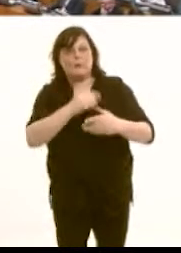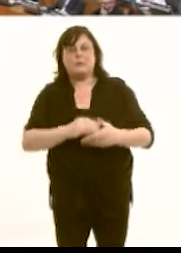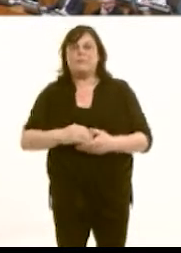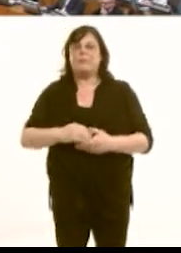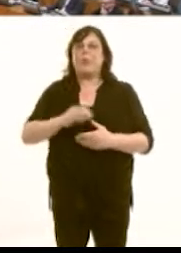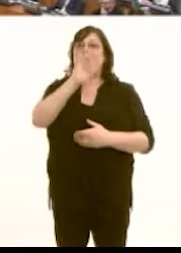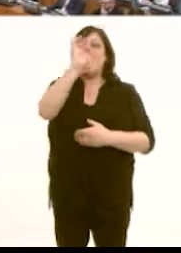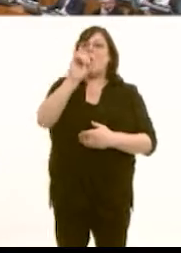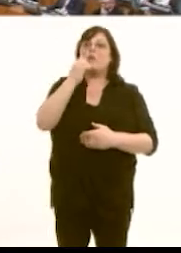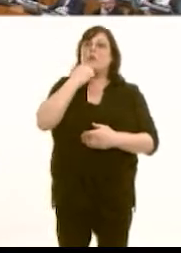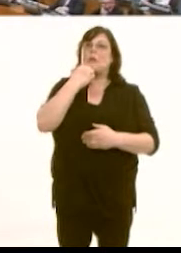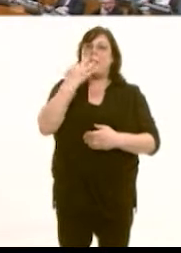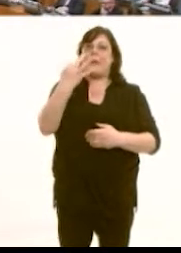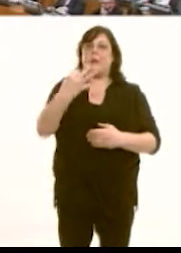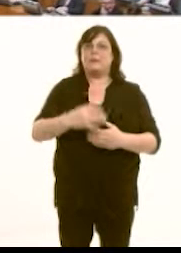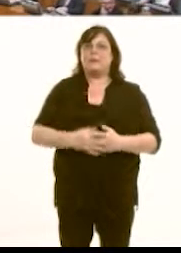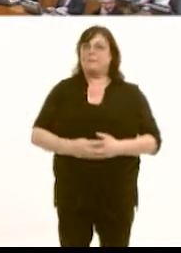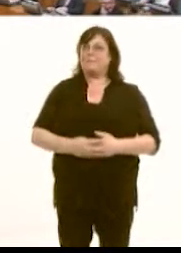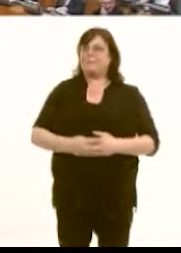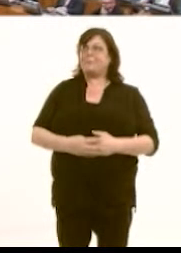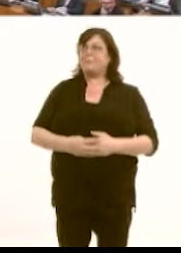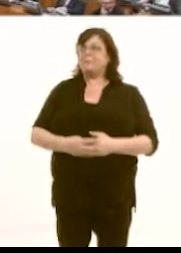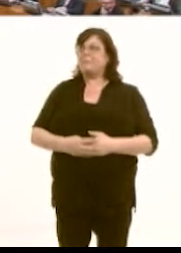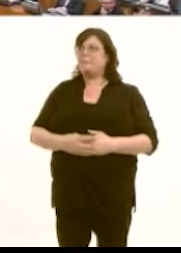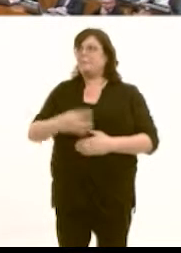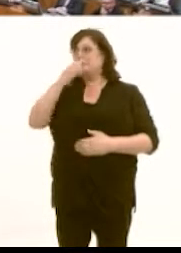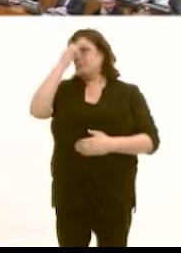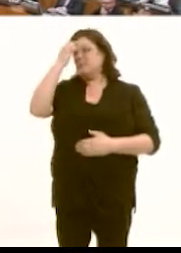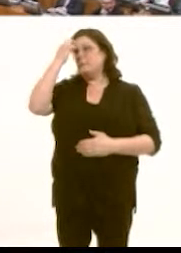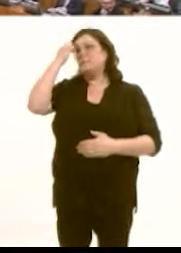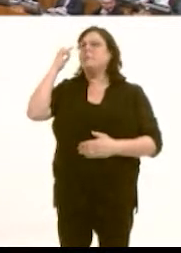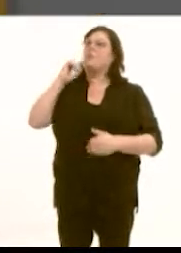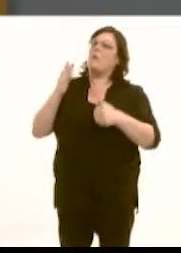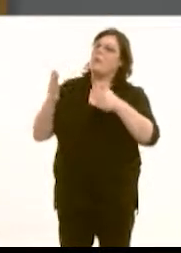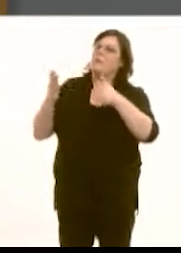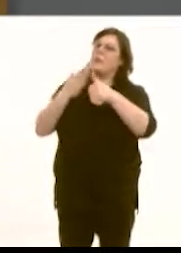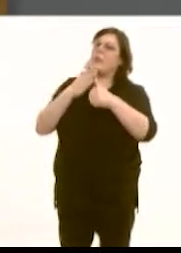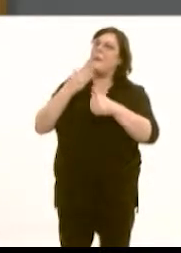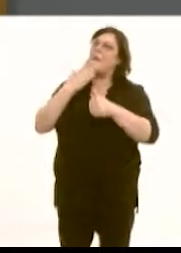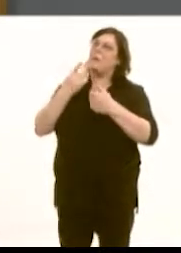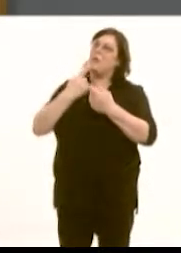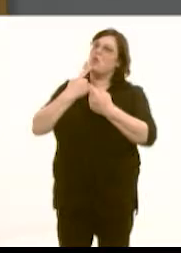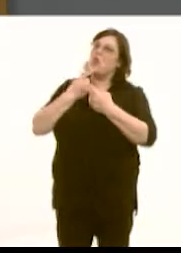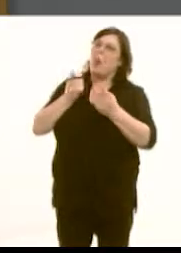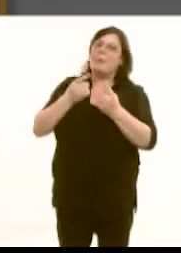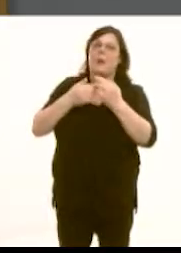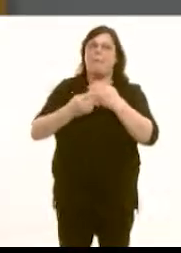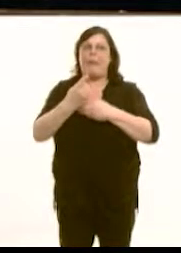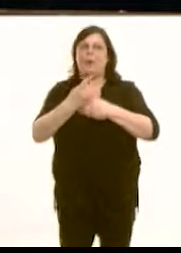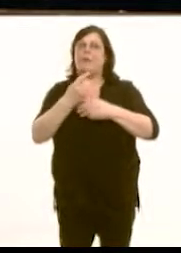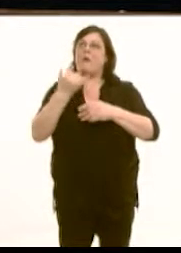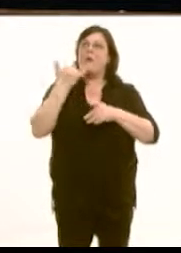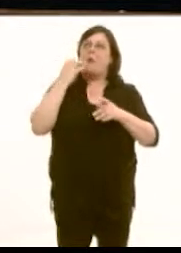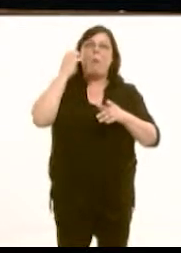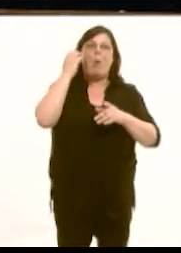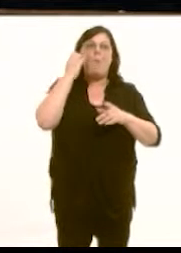Rhun ap Iorwerth: 8. A wnaiff y Prif Weinidog ddatganiad am ddarpariaeth ffonau symudol yng nghefn gwlad?